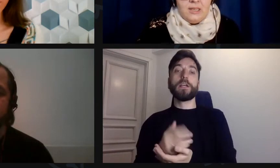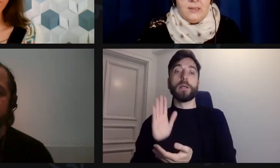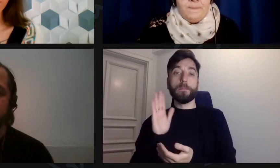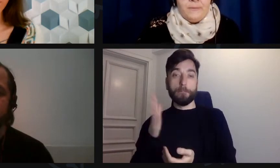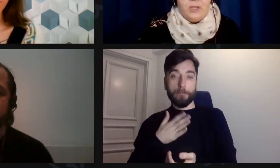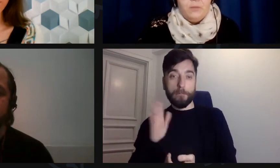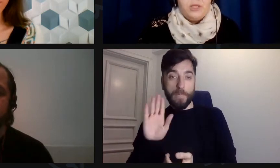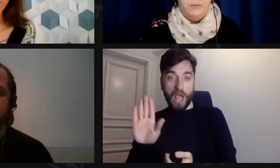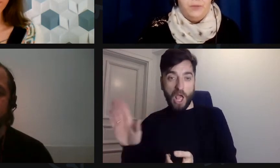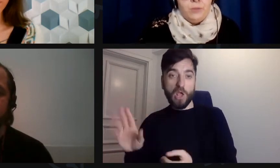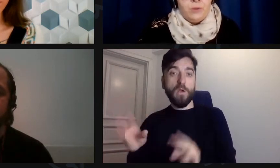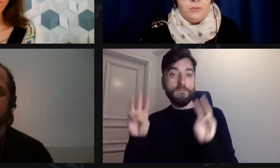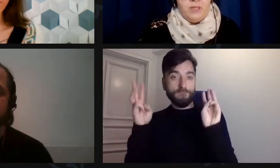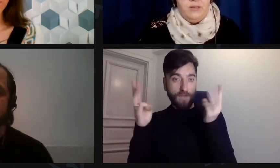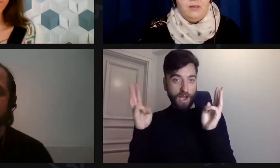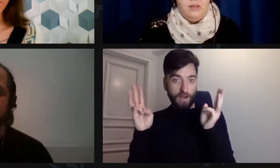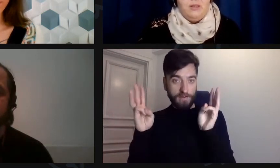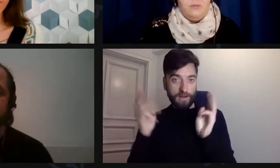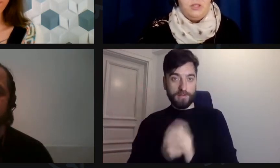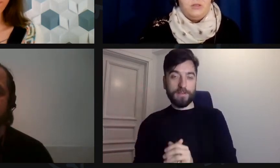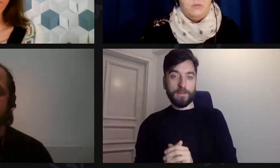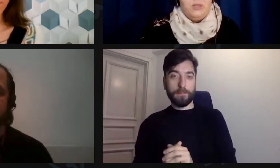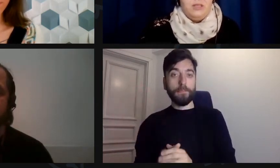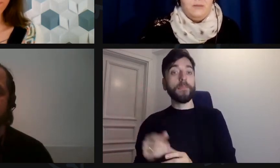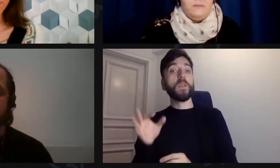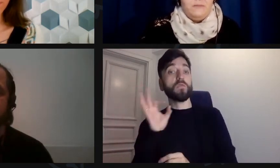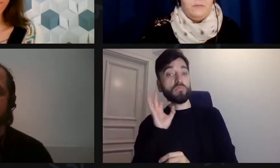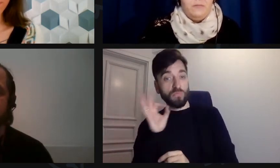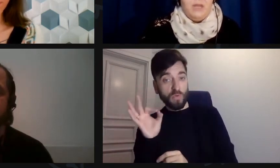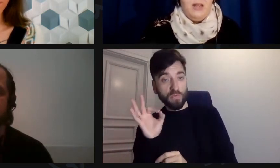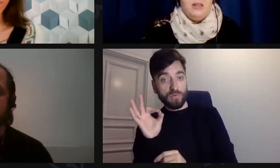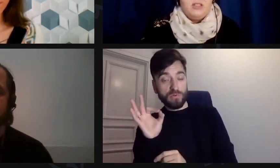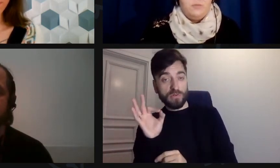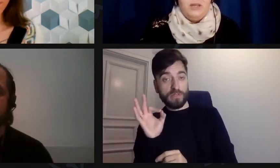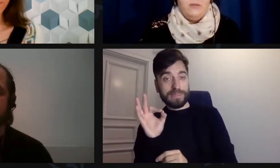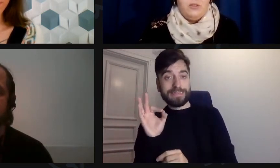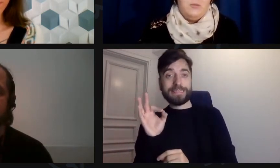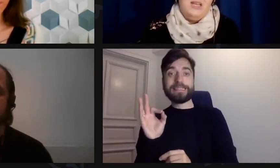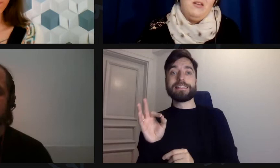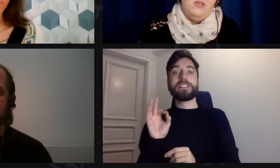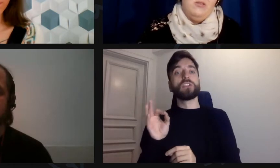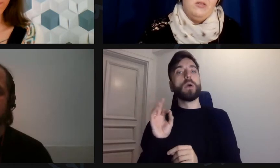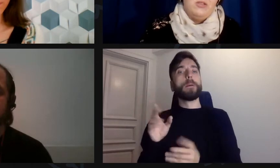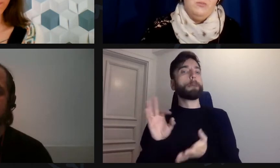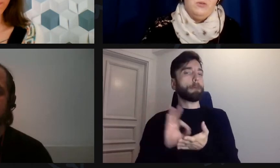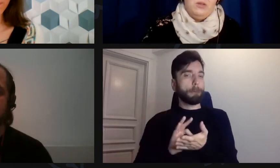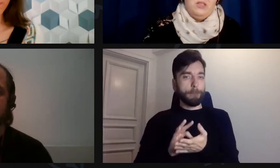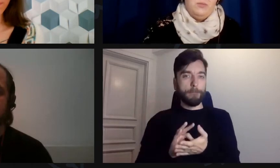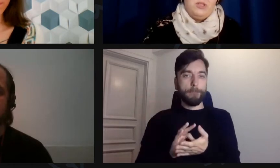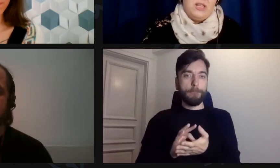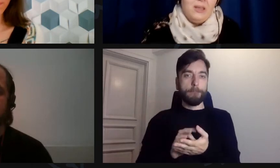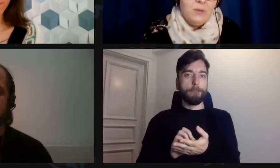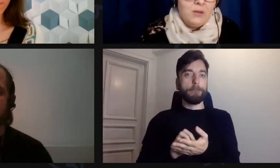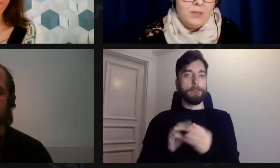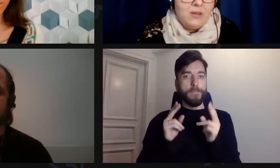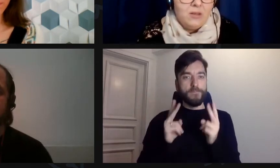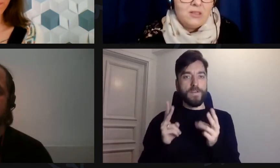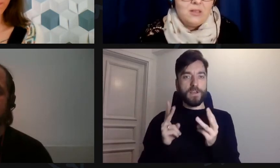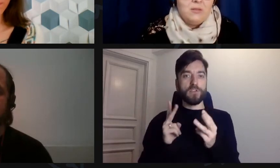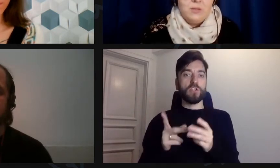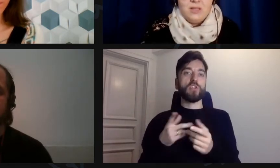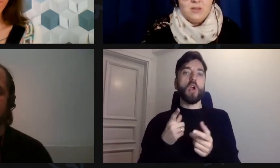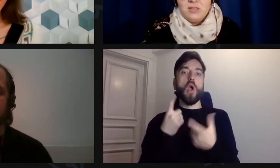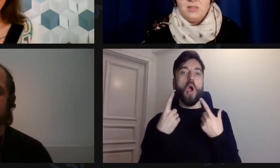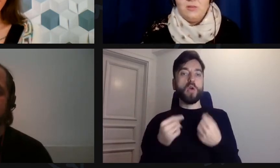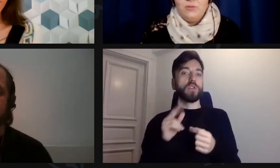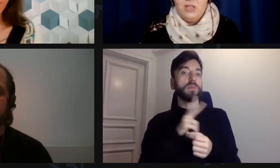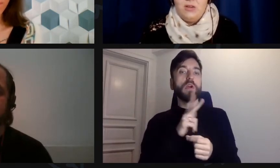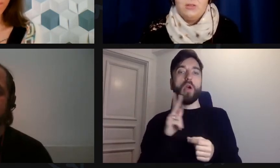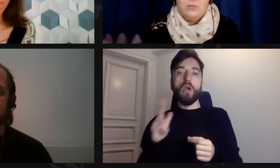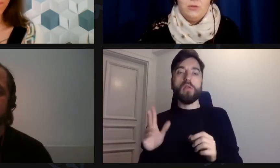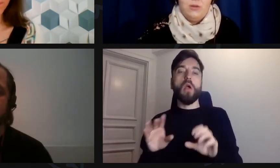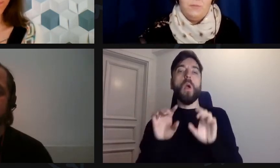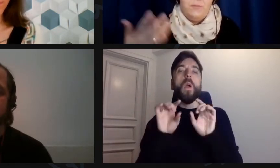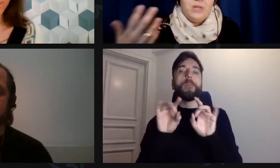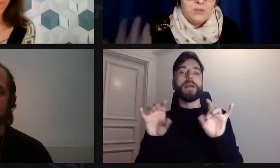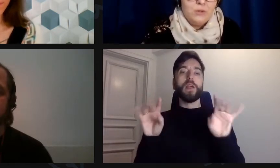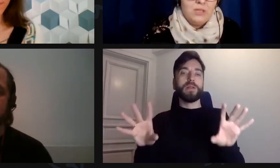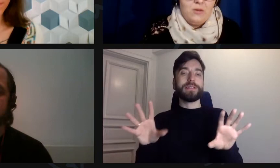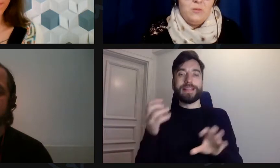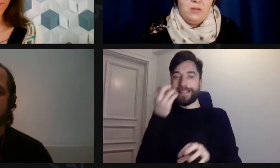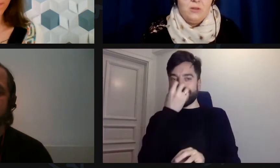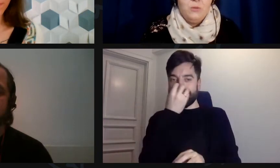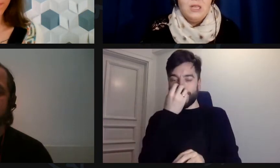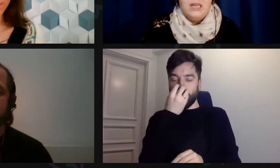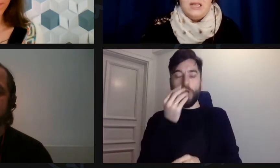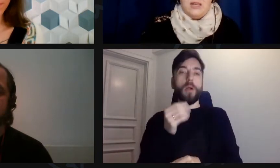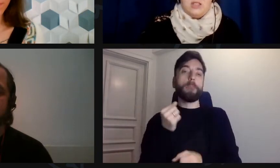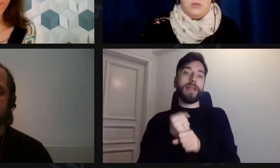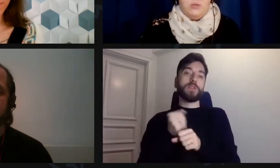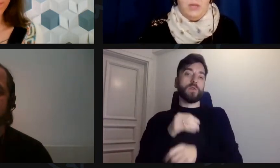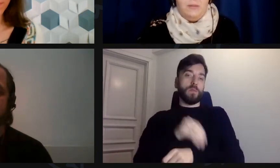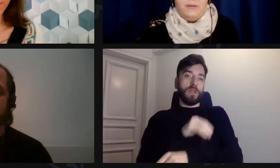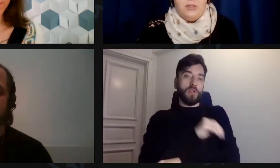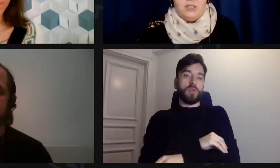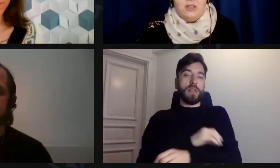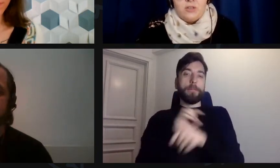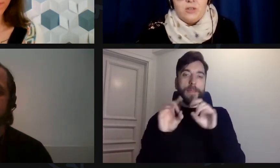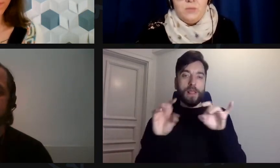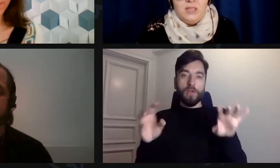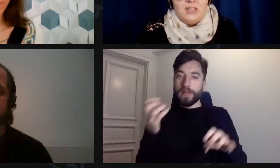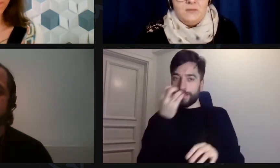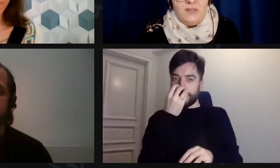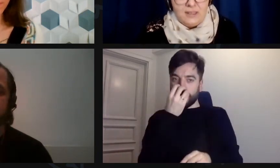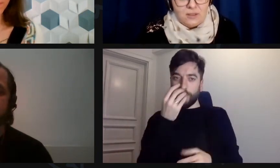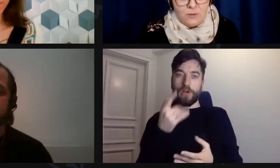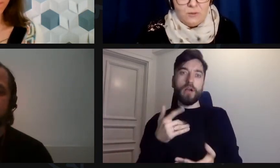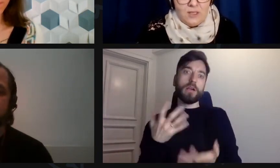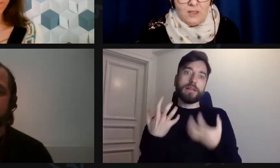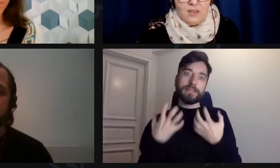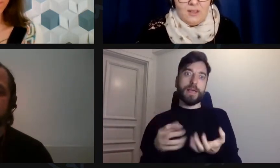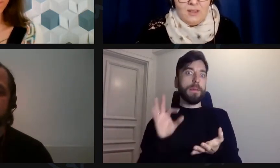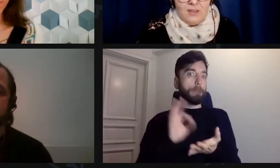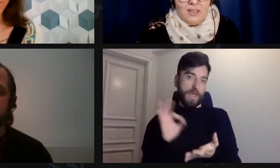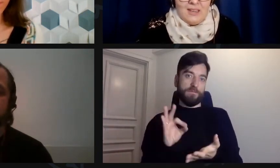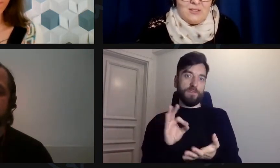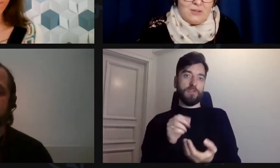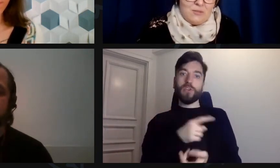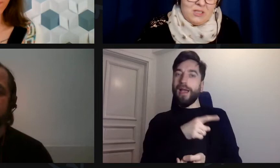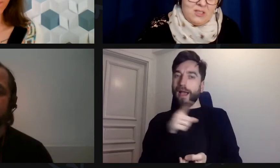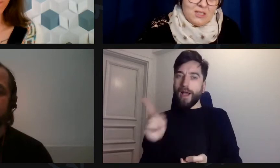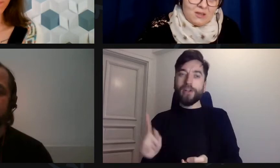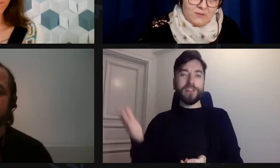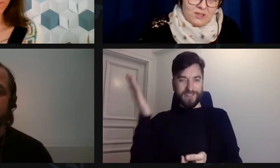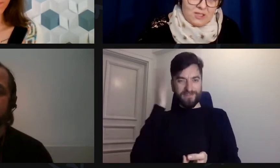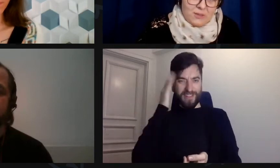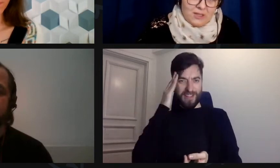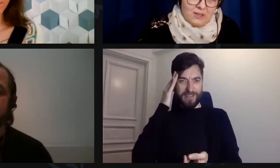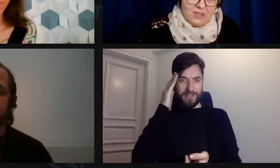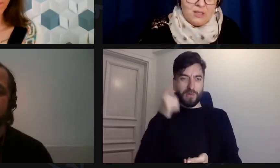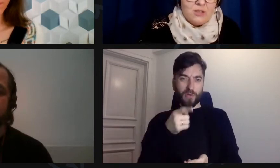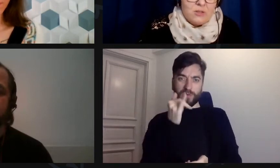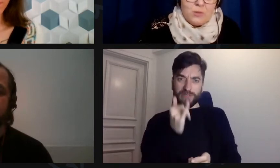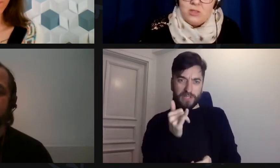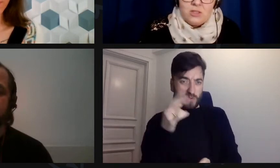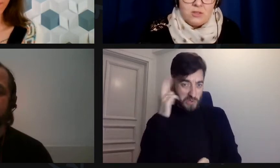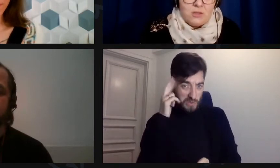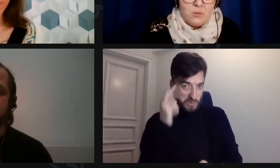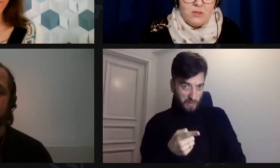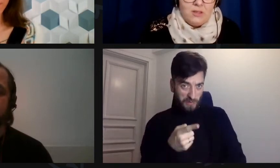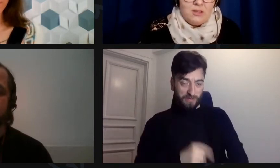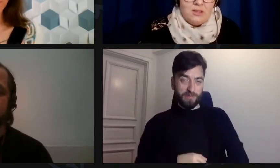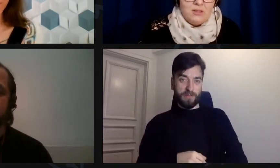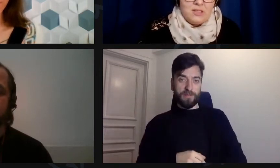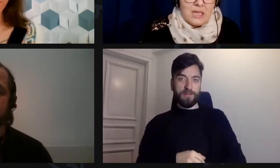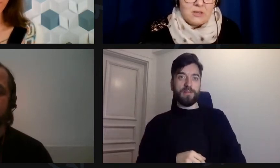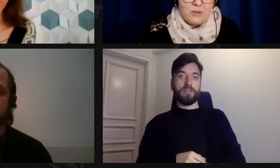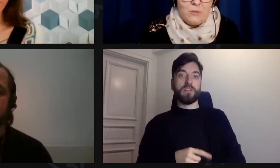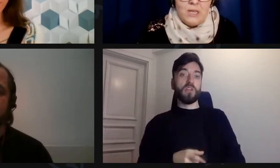Dobrze byłoby gdybyśmy mieli pewność, jako pedagodzy cyrku, że te osoby też wiedzą jak zrozumieć dziecko, młodzież, czy osobę starszą w tych działaniach.